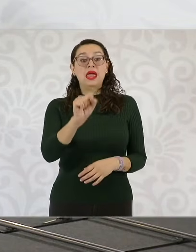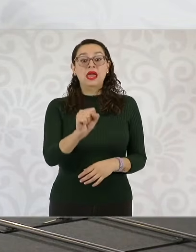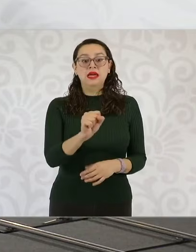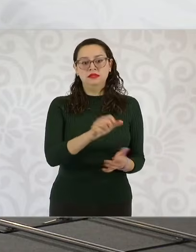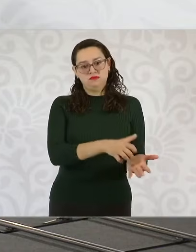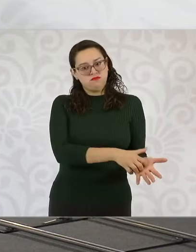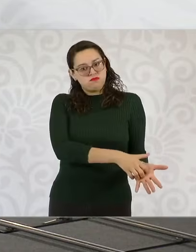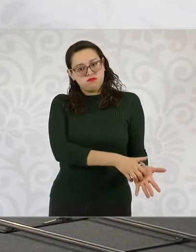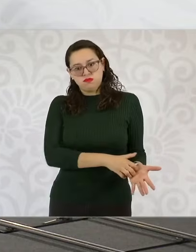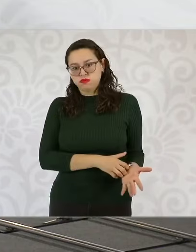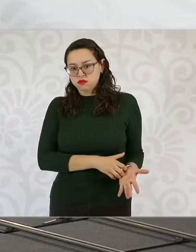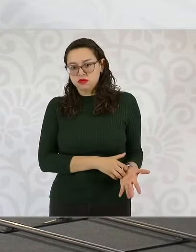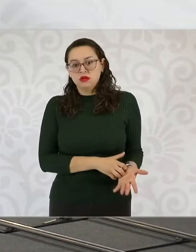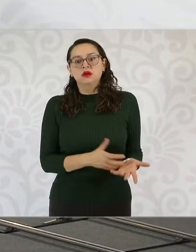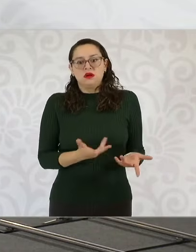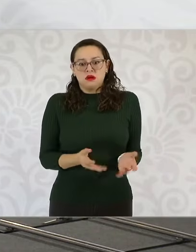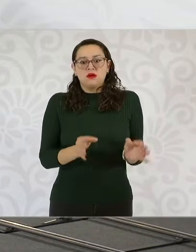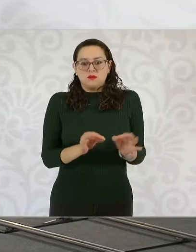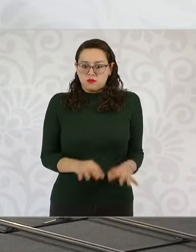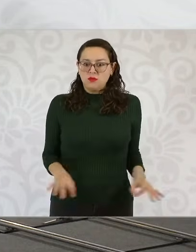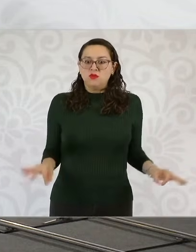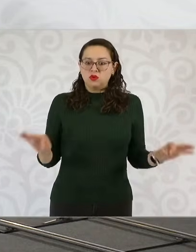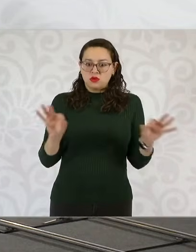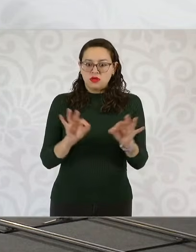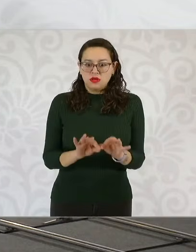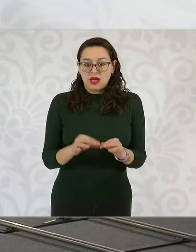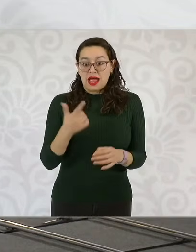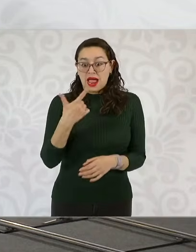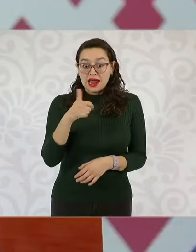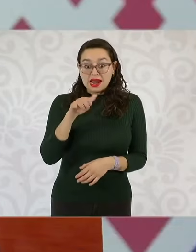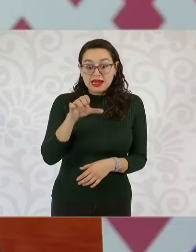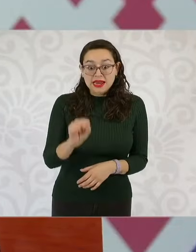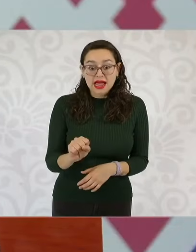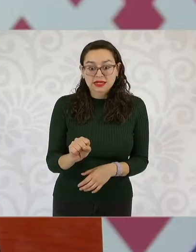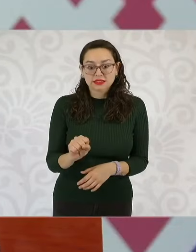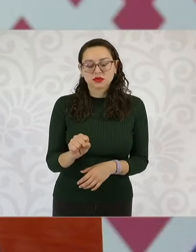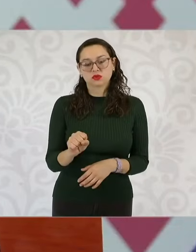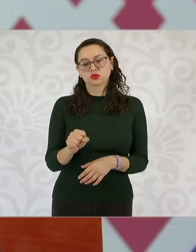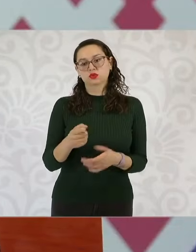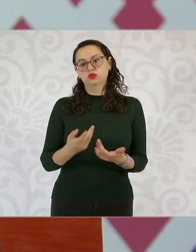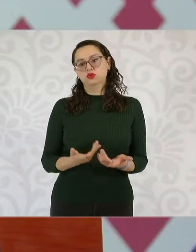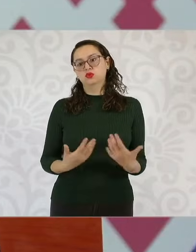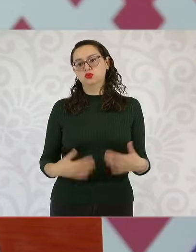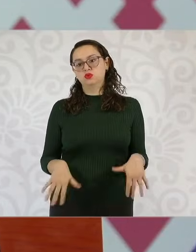dentro de nu estrategia acuérdense que el gas contribuye con es el combustible más consumido